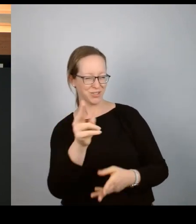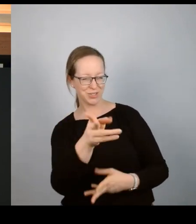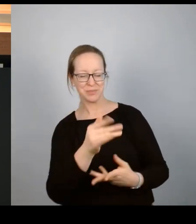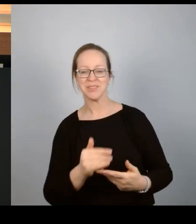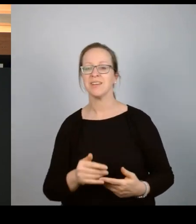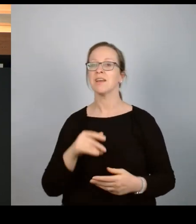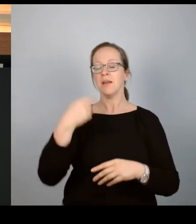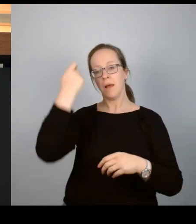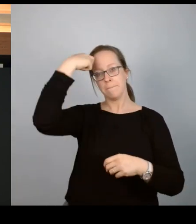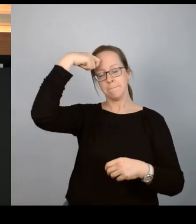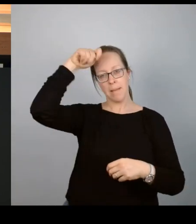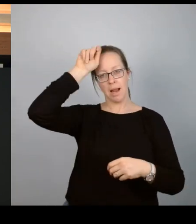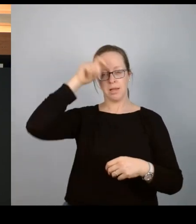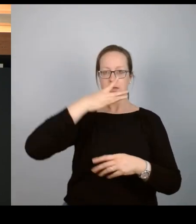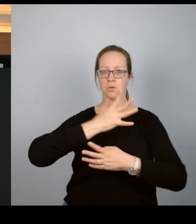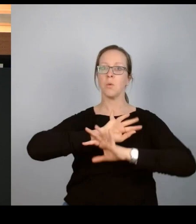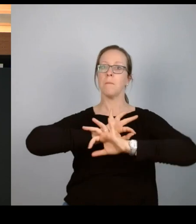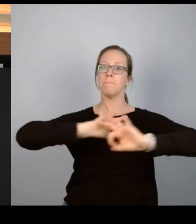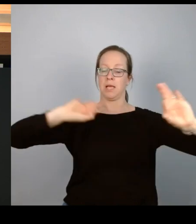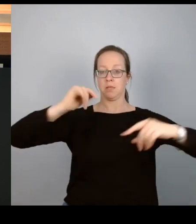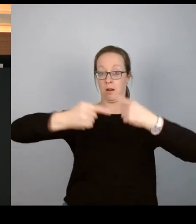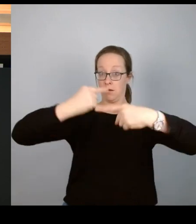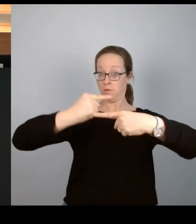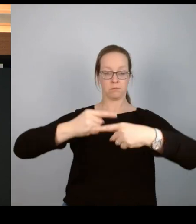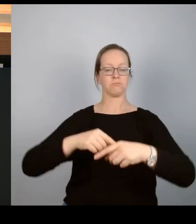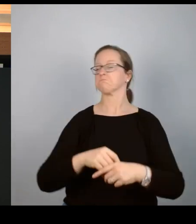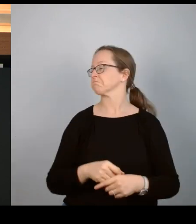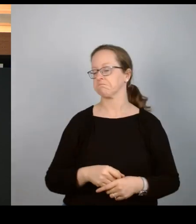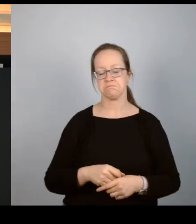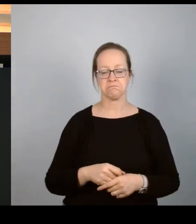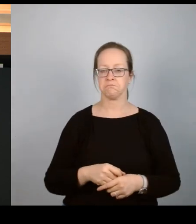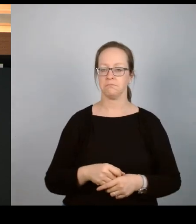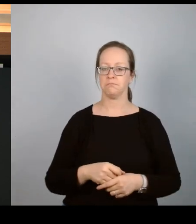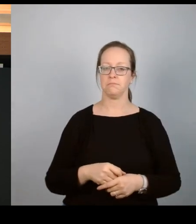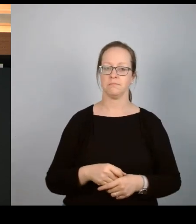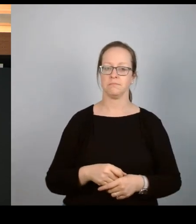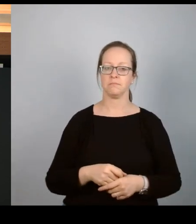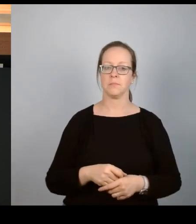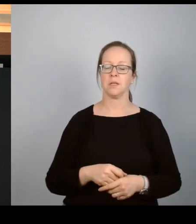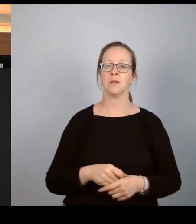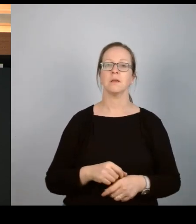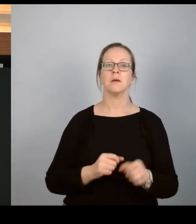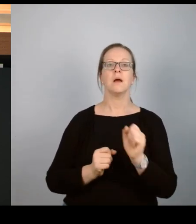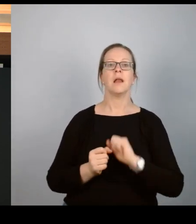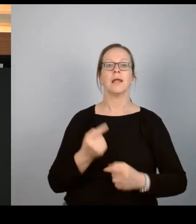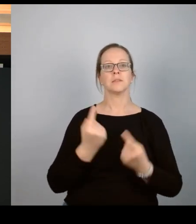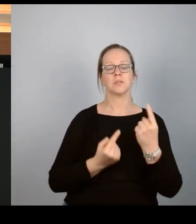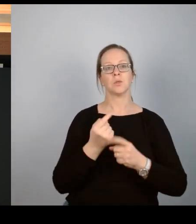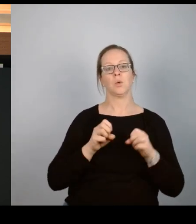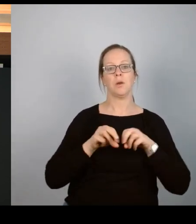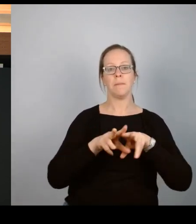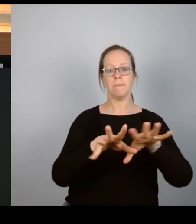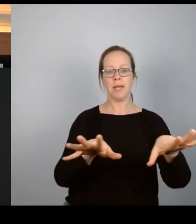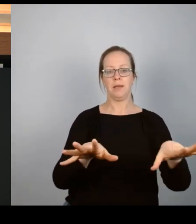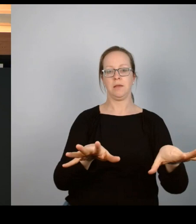Erst wird viel Getöse in Talkshows oder um Vornamen veranstaltet und dann jämmerlich, wirklich jämm nicht der Schwanz eingezogen.